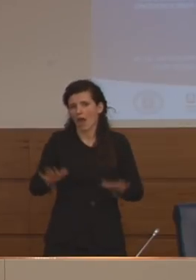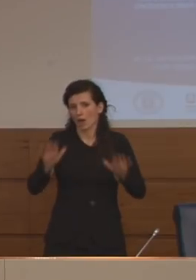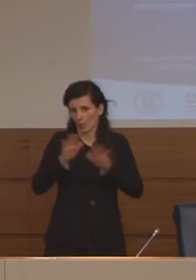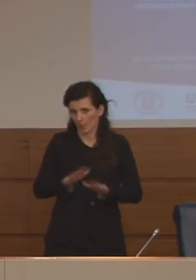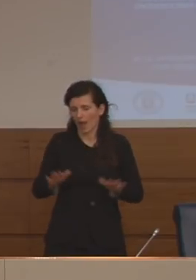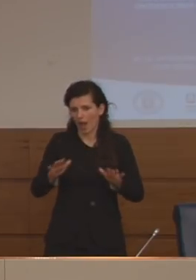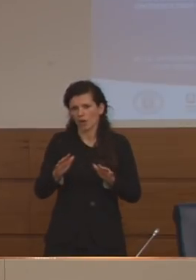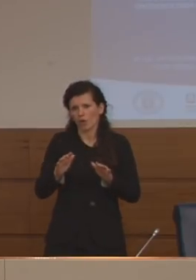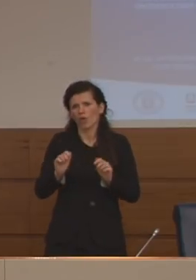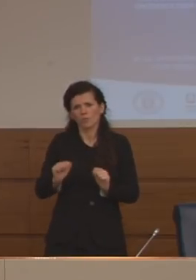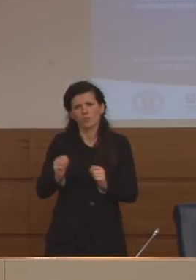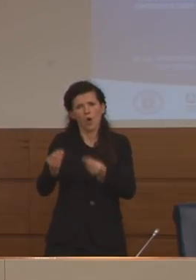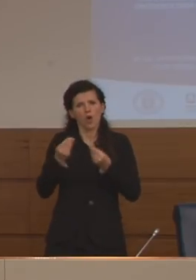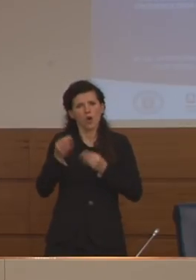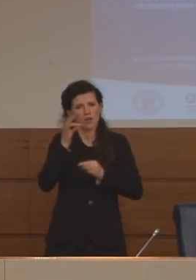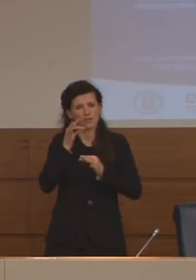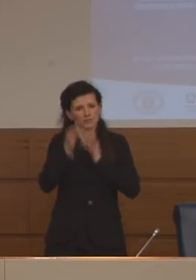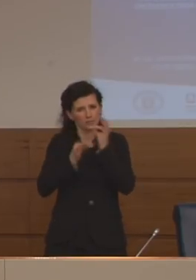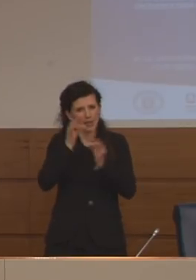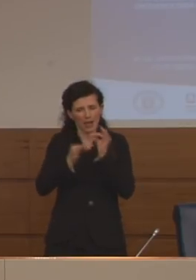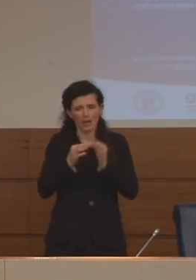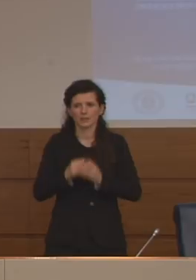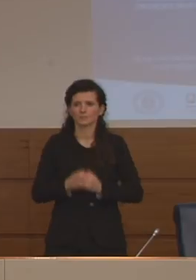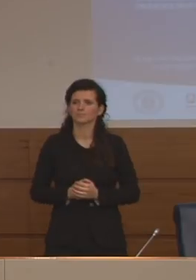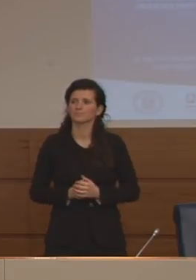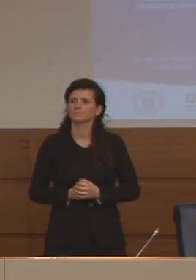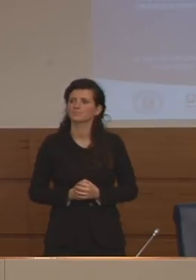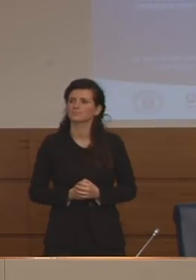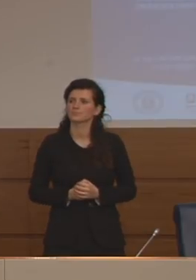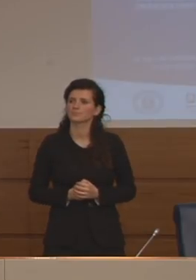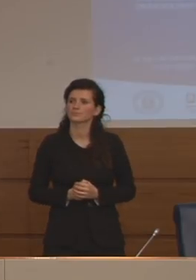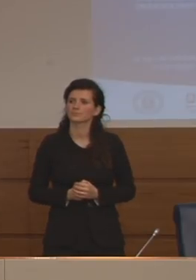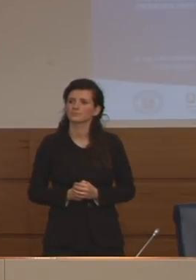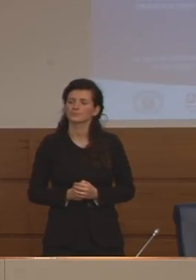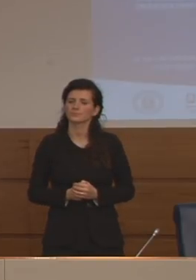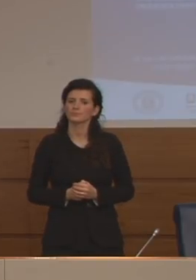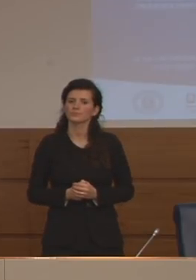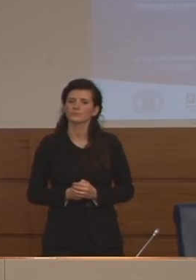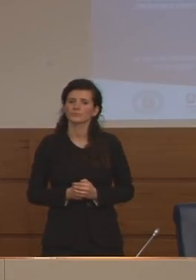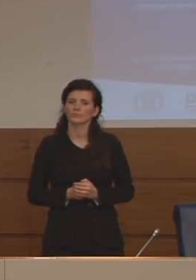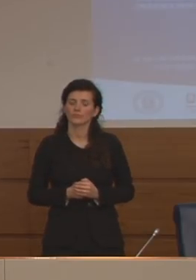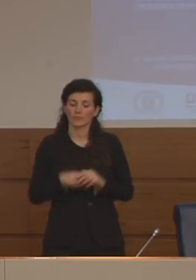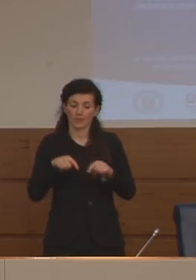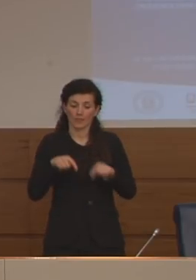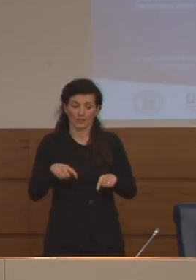Allora, in questo momento quello che è in fase di organizzazione è uno studio di